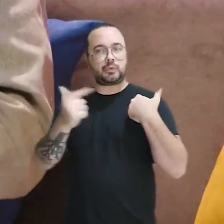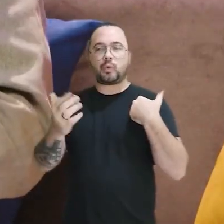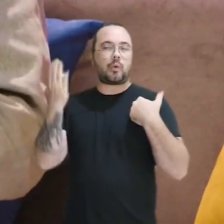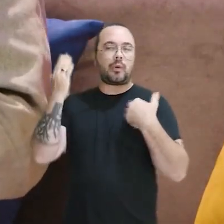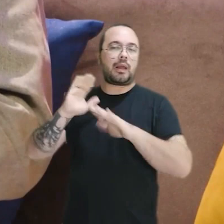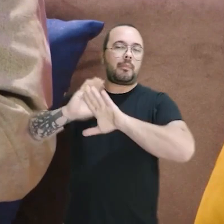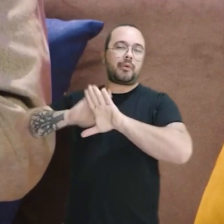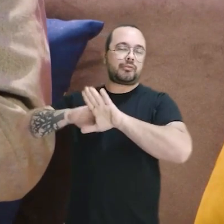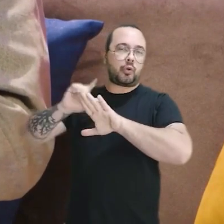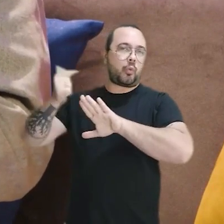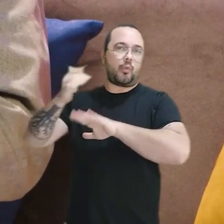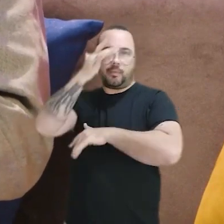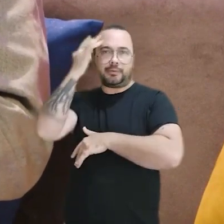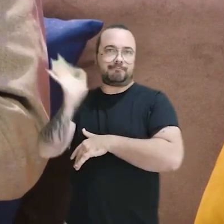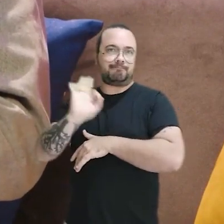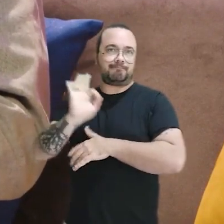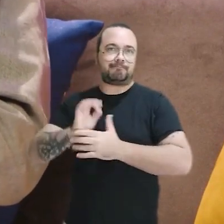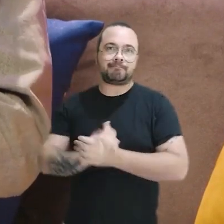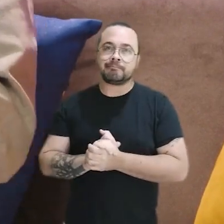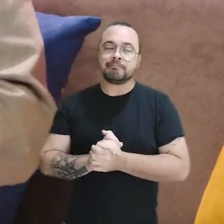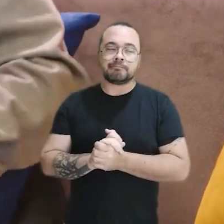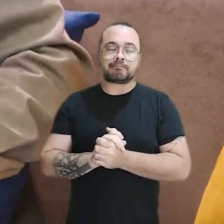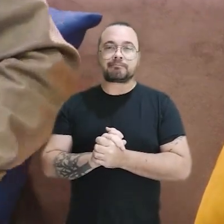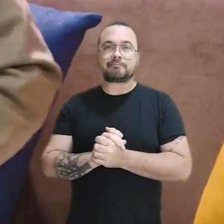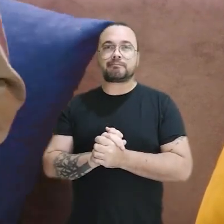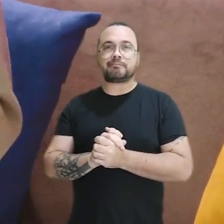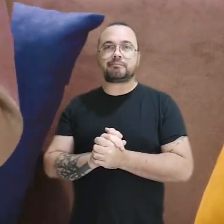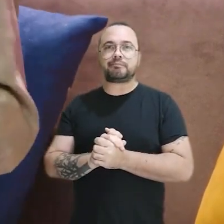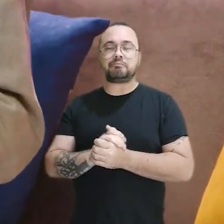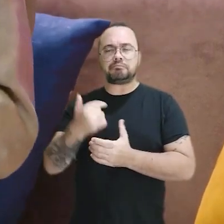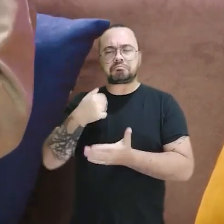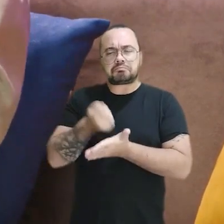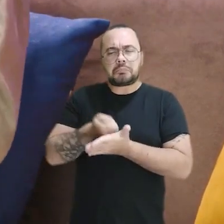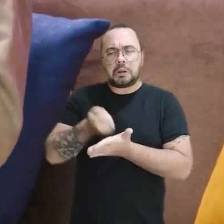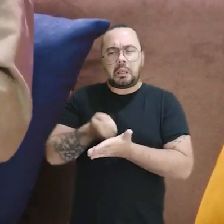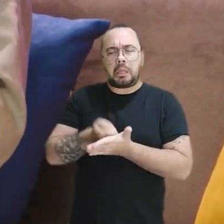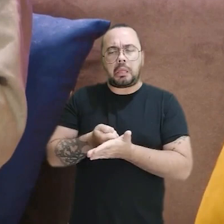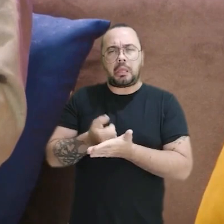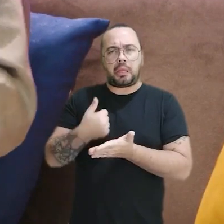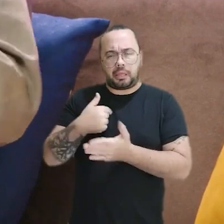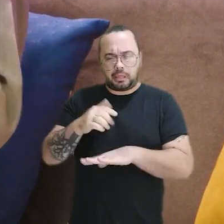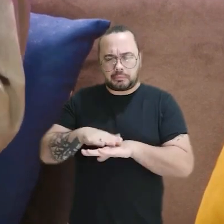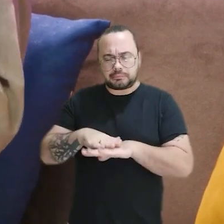Então, essa parte é um pouco... Mas, eu não tento me... Me forçar a fazer nada. Entendeu? Eu deixo...